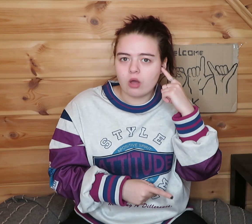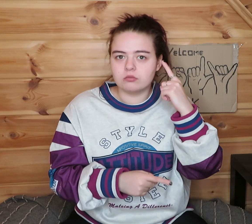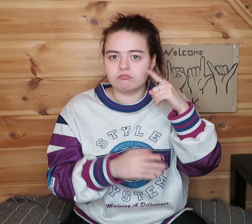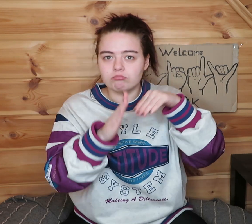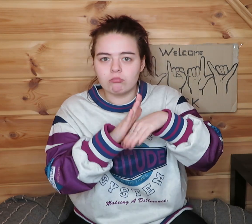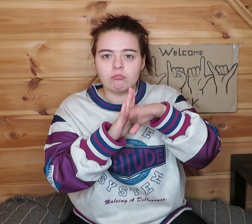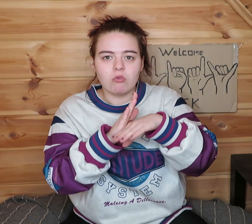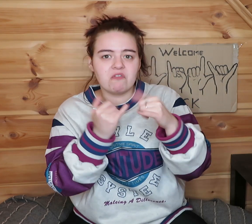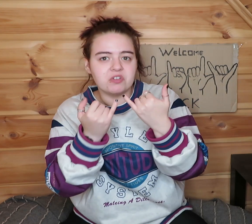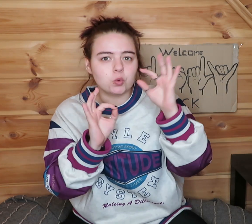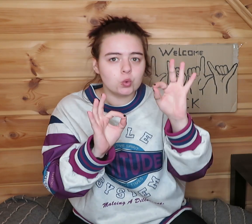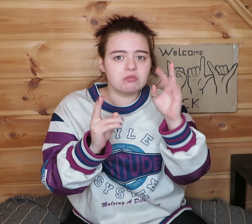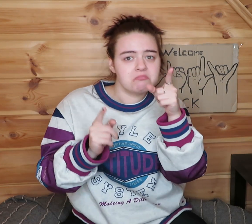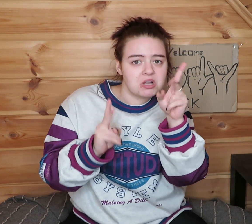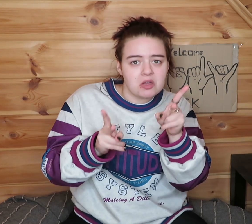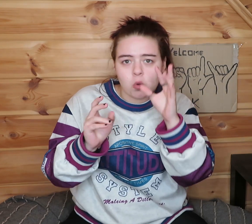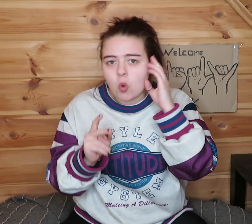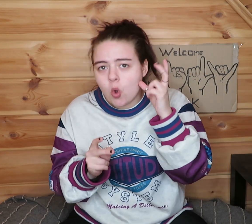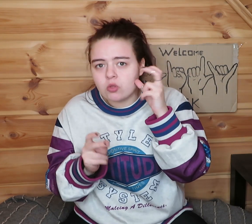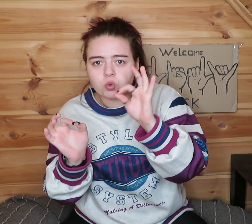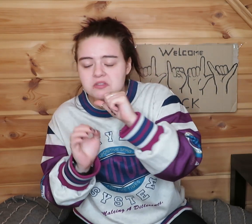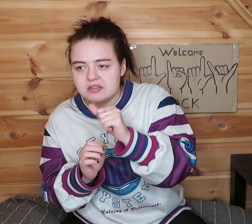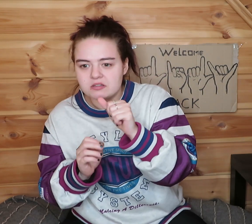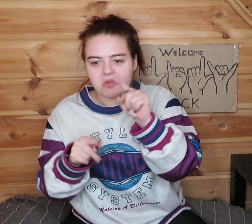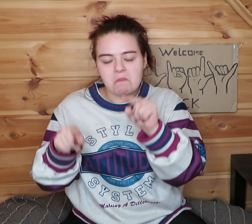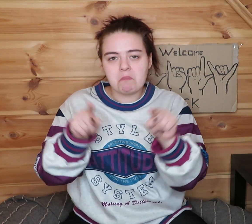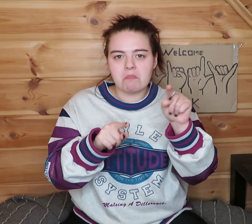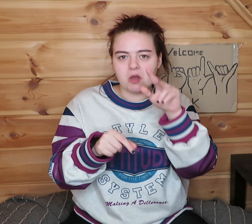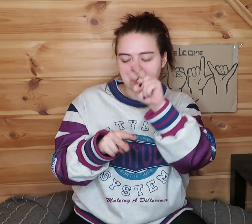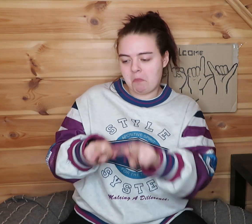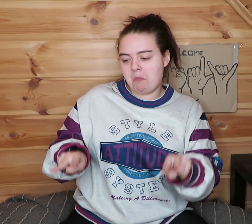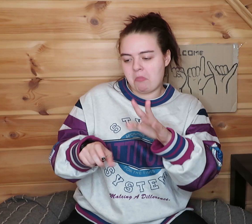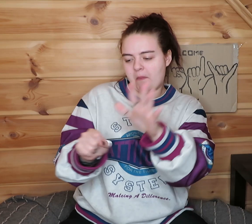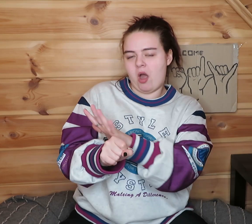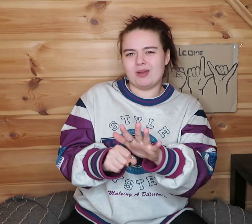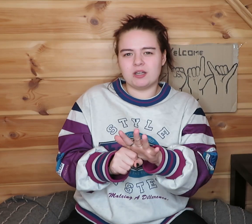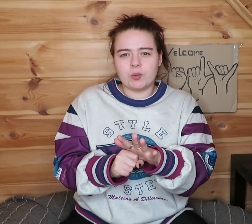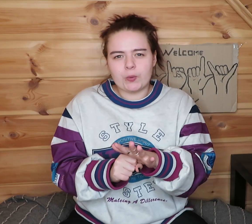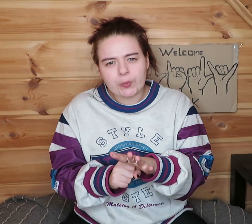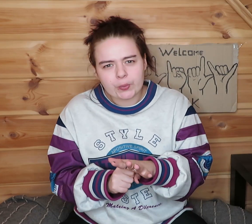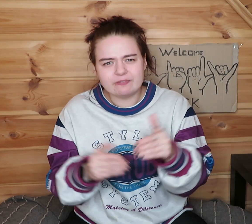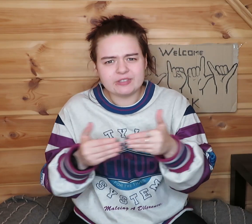Das geschaut wird wie gut oder wie schlecht jemand hört.... Und dies als Grund für Mobbing genommen wird...